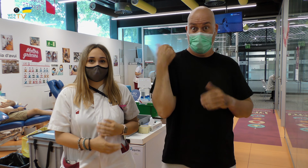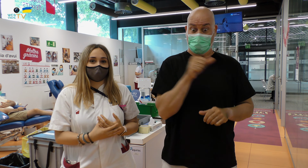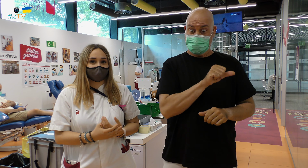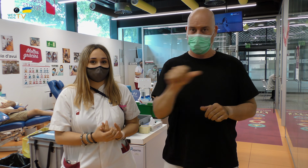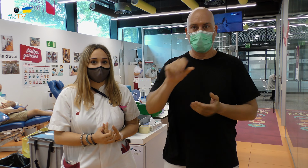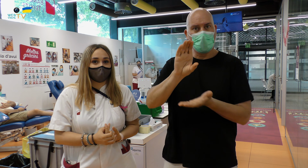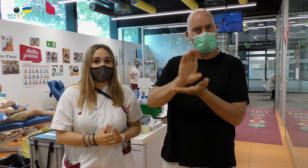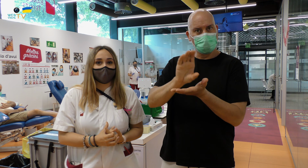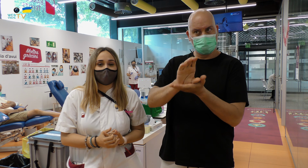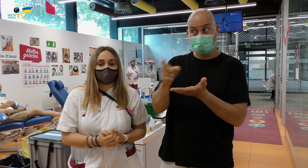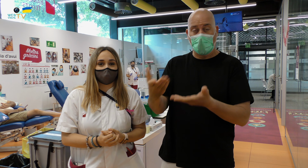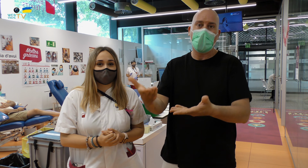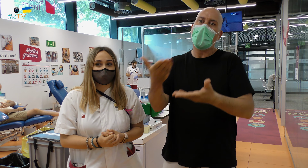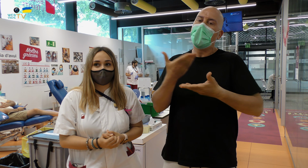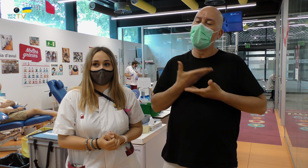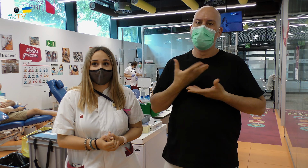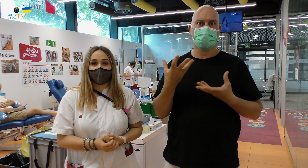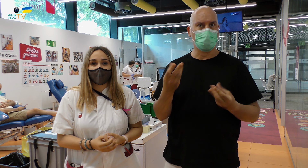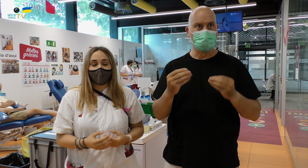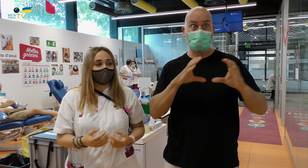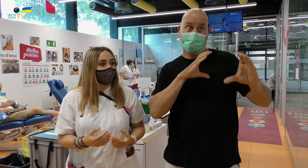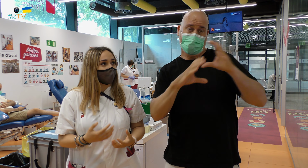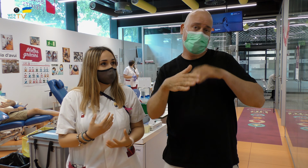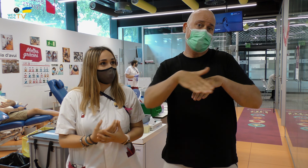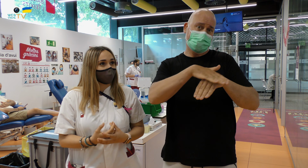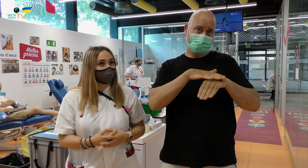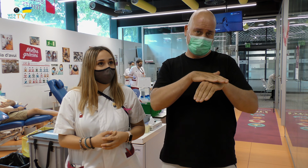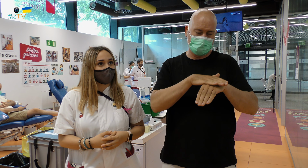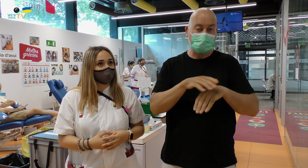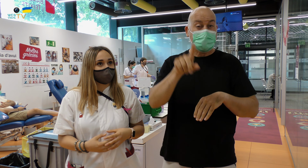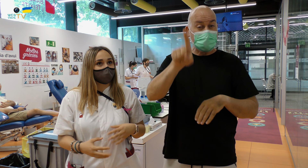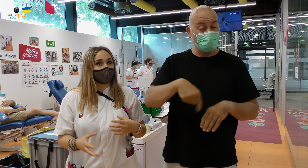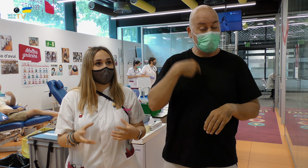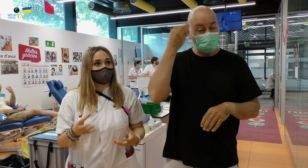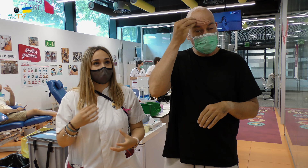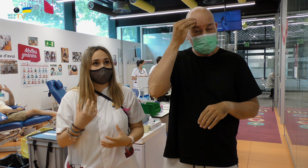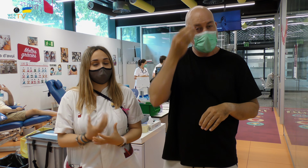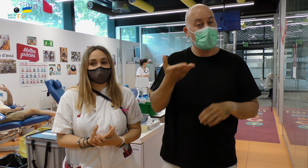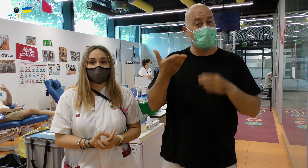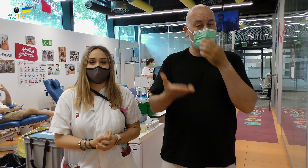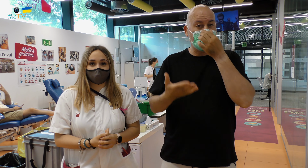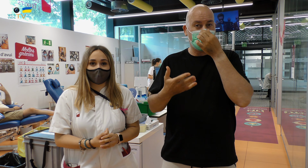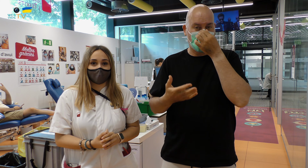M’ha servit de bastanta ajuda i també penso que és important tenir els coneixements mínims